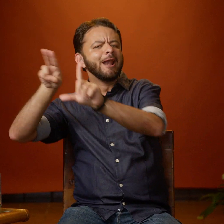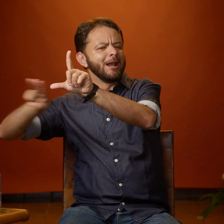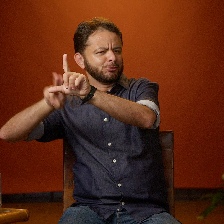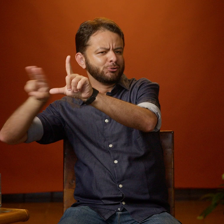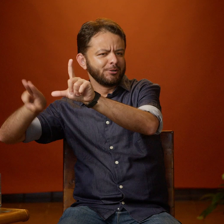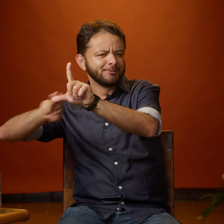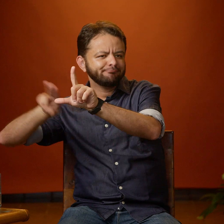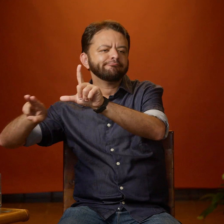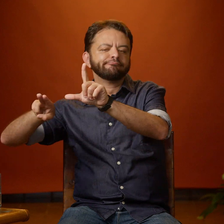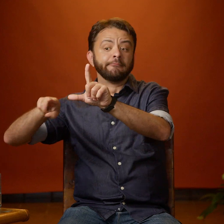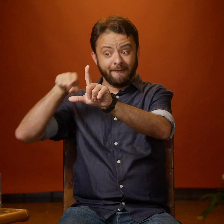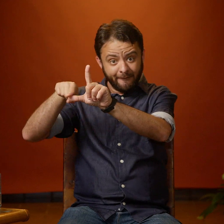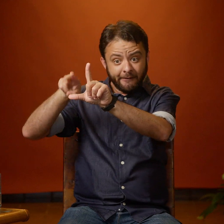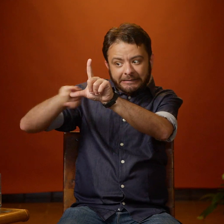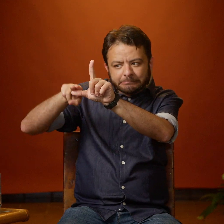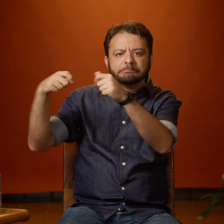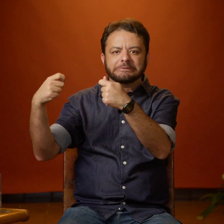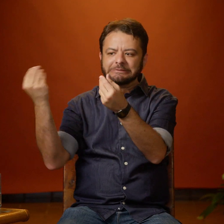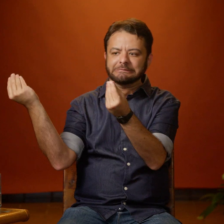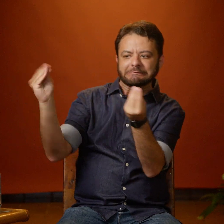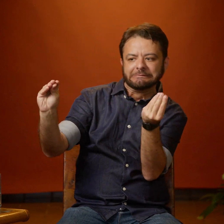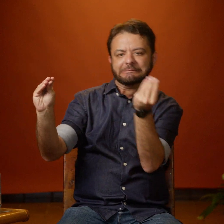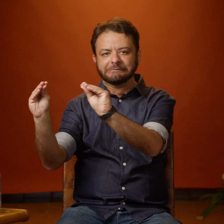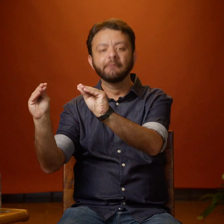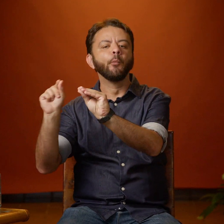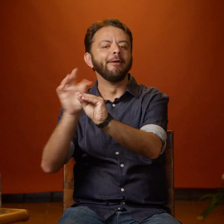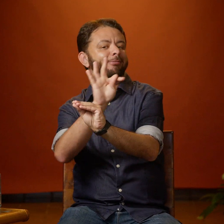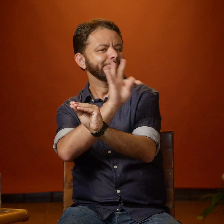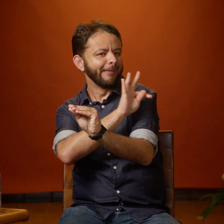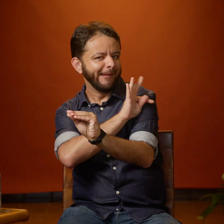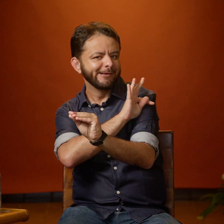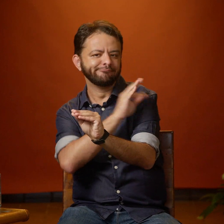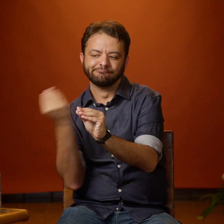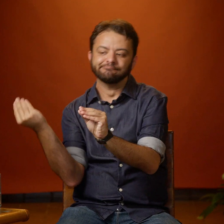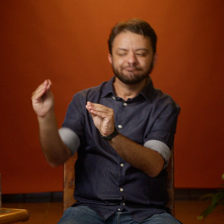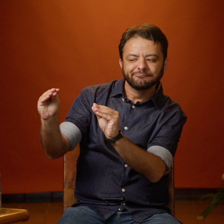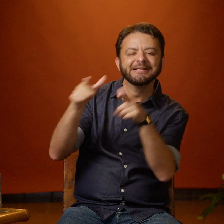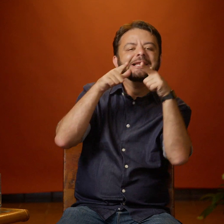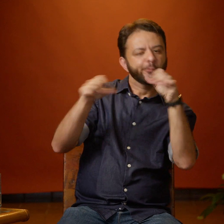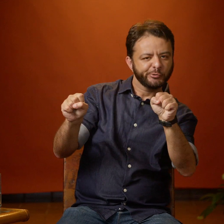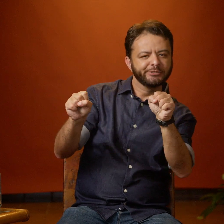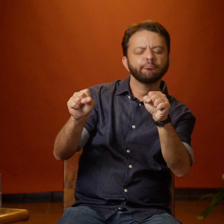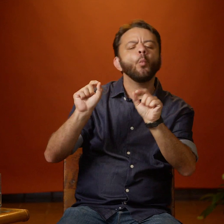ela tem umas mudanças de estruturas. Possui mudanças técnicas, a legenda normal não é igual a LSE